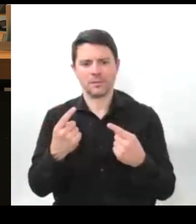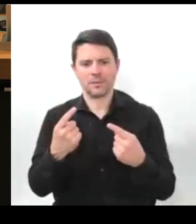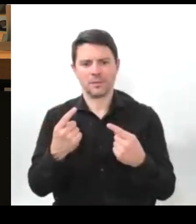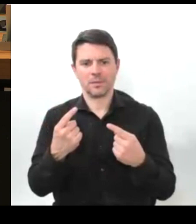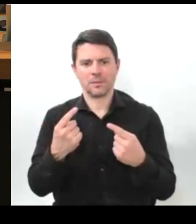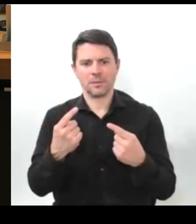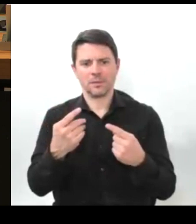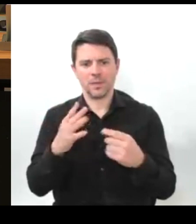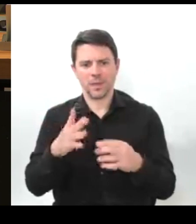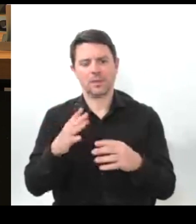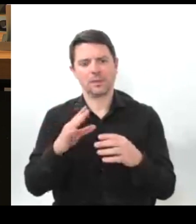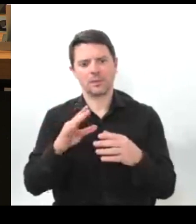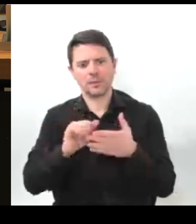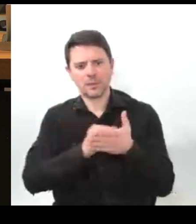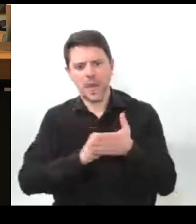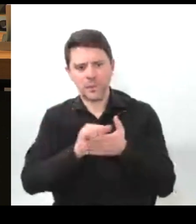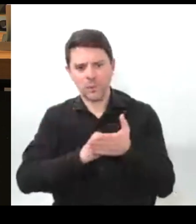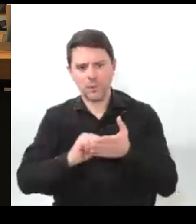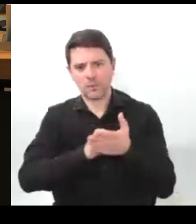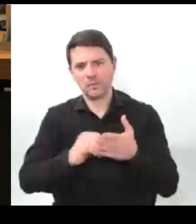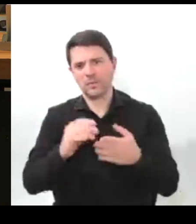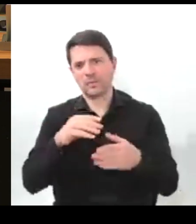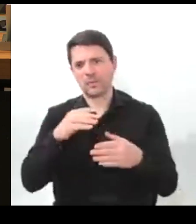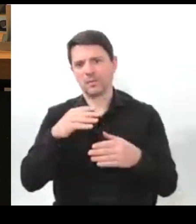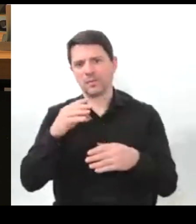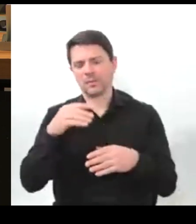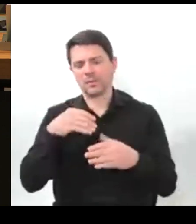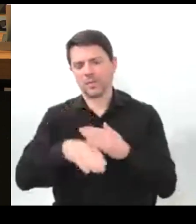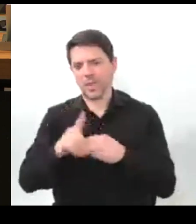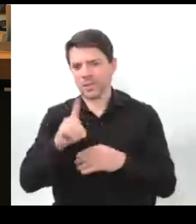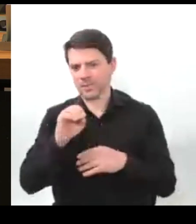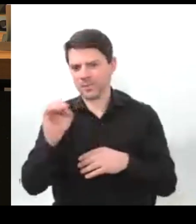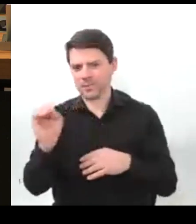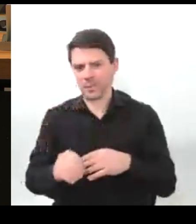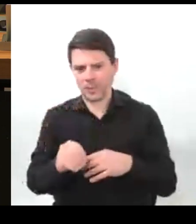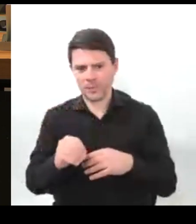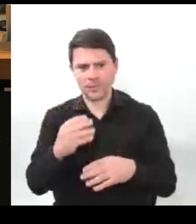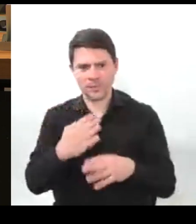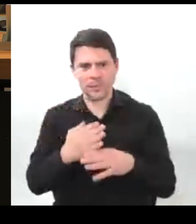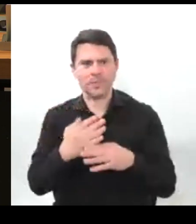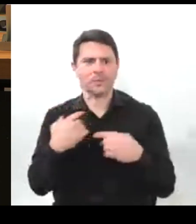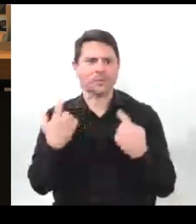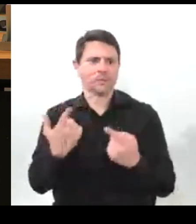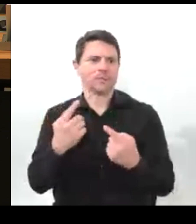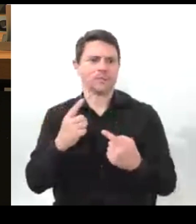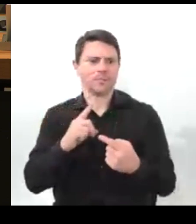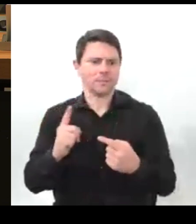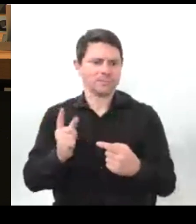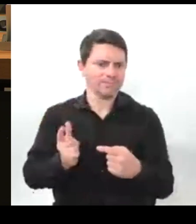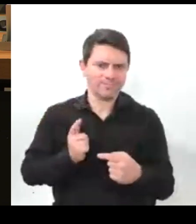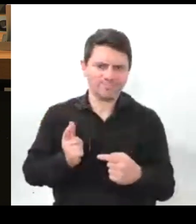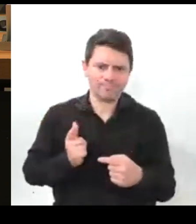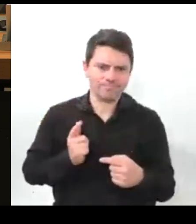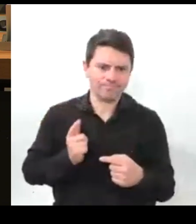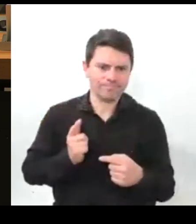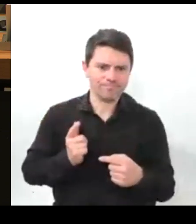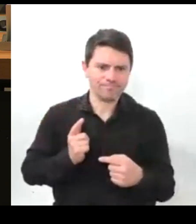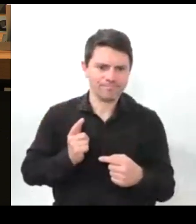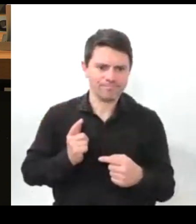Februar 2022 wissen wir, dass ein Angriffskrieg durch Russland in der Ukraine gibt, wissen, dass die Energiekosten sich erheblich verteuert haben.